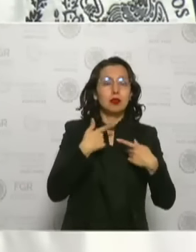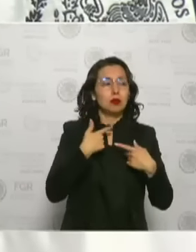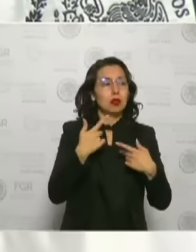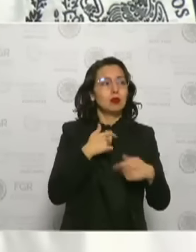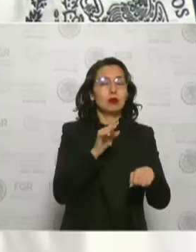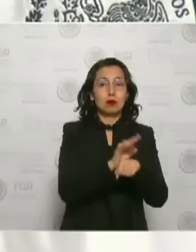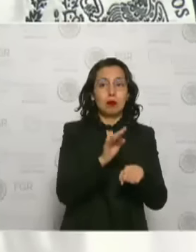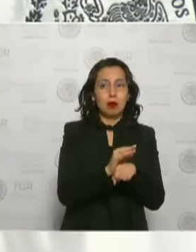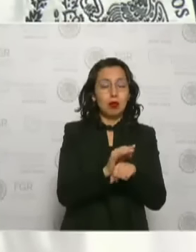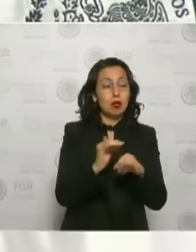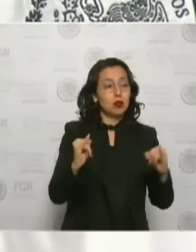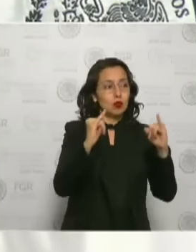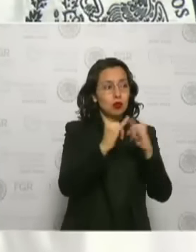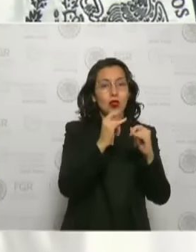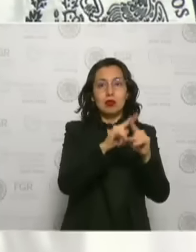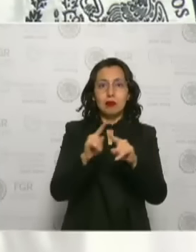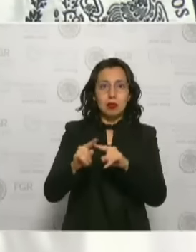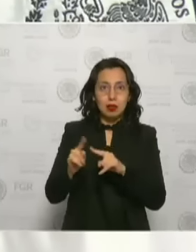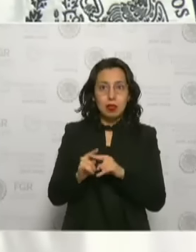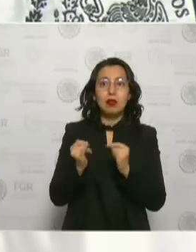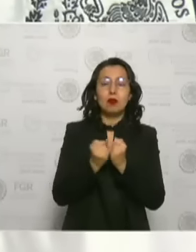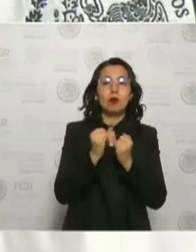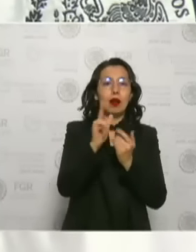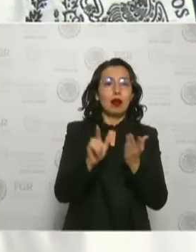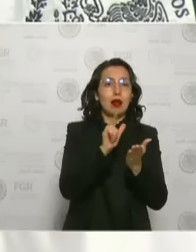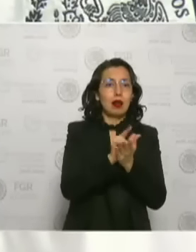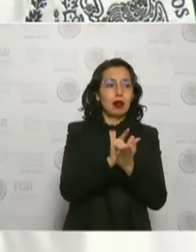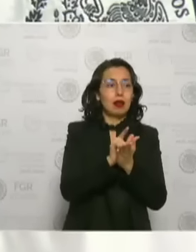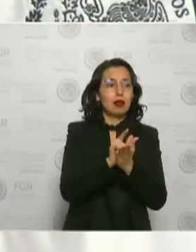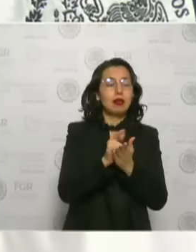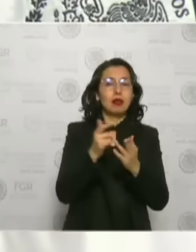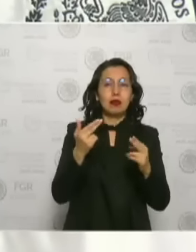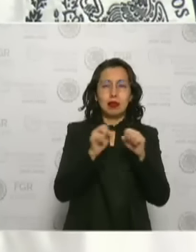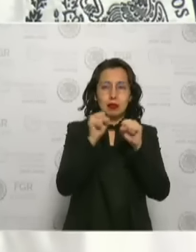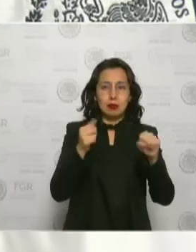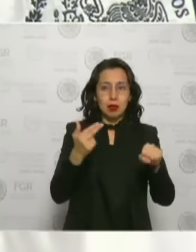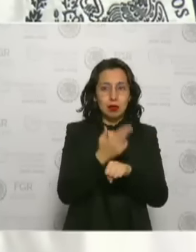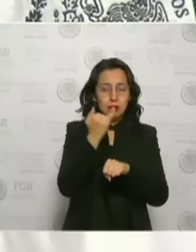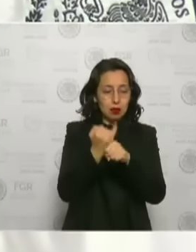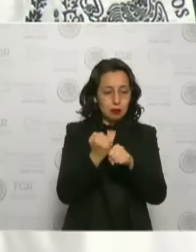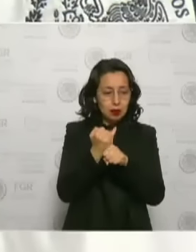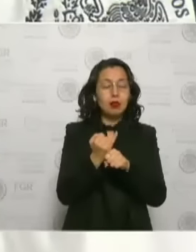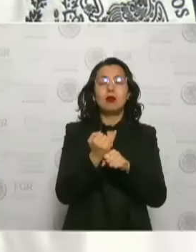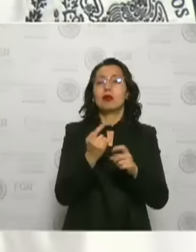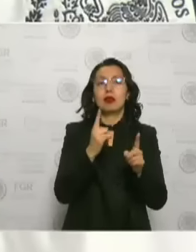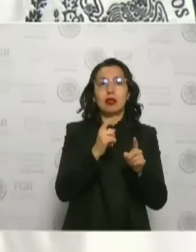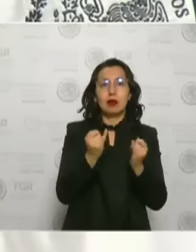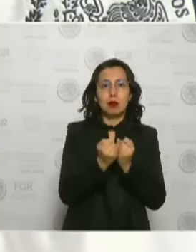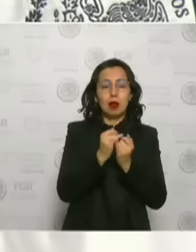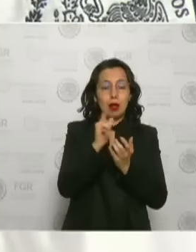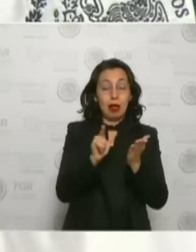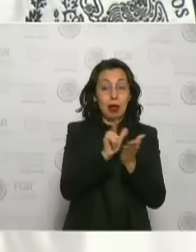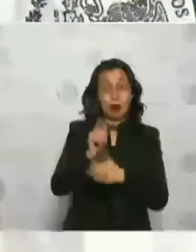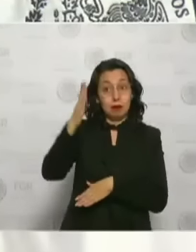las instituciones la Ley del Sistema Nacional de Investigación e Inteligencia, la Ley General del